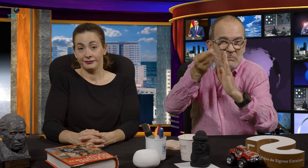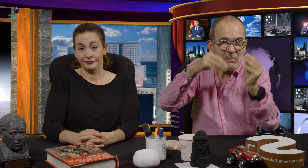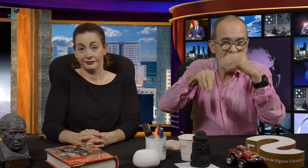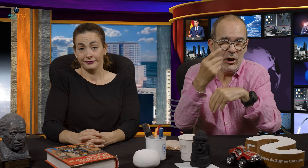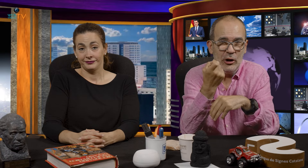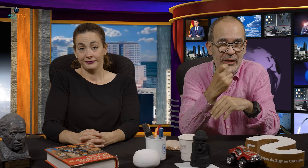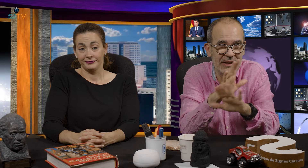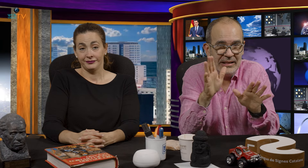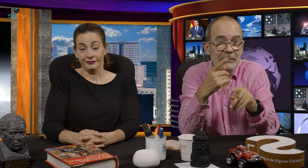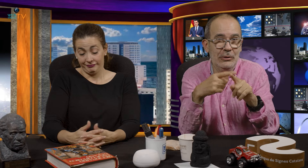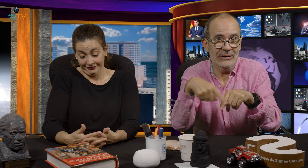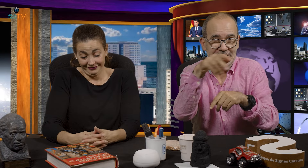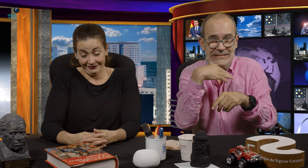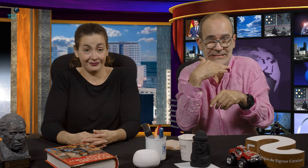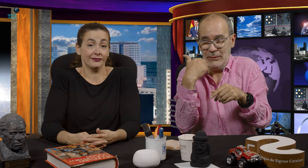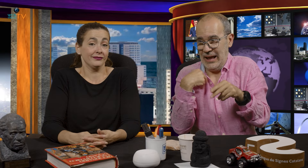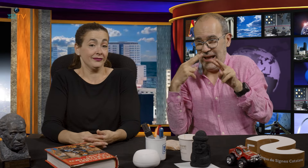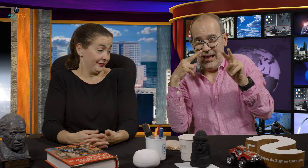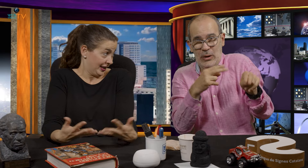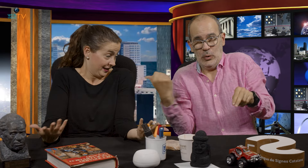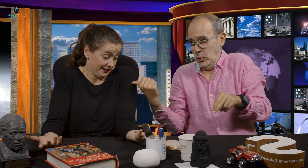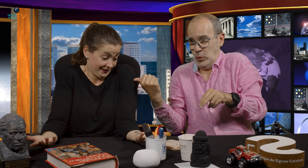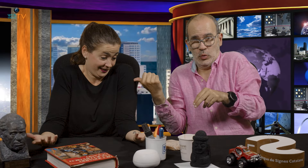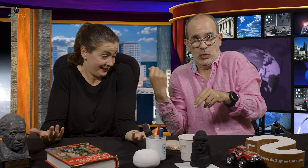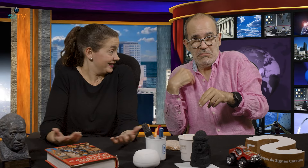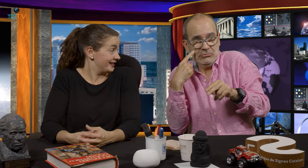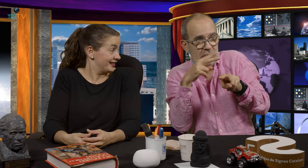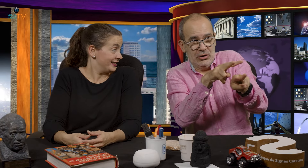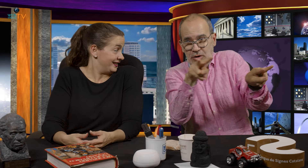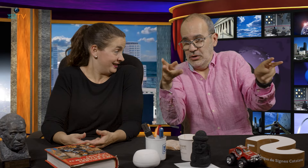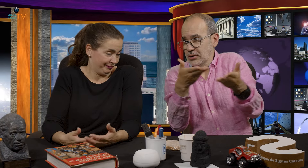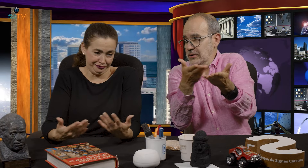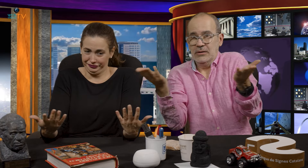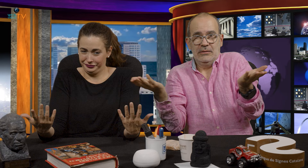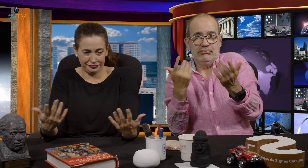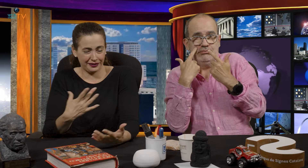Esto es algo que no es necesario que os cuente, porque, de hecho, ella misma lo ha podido observar.